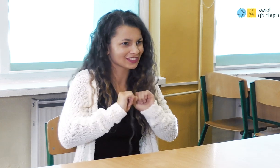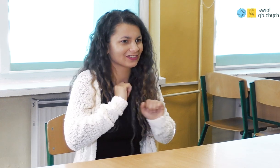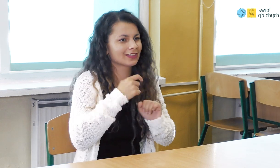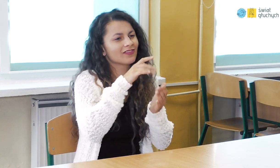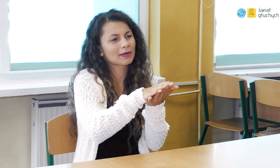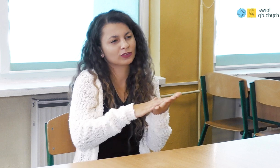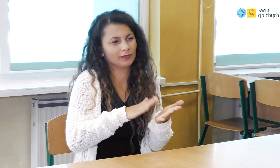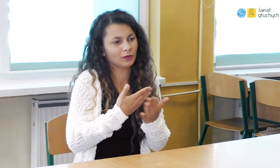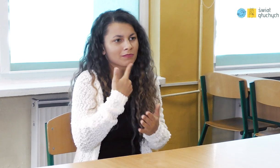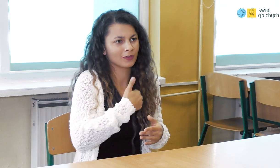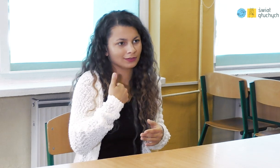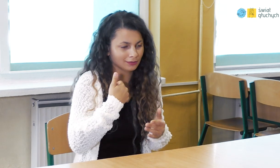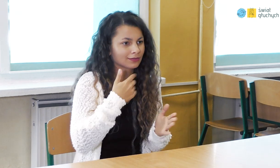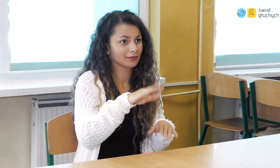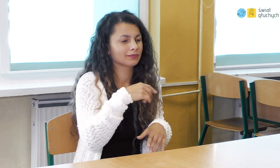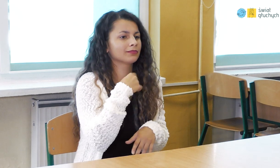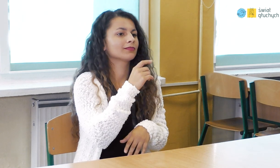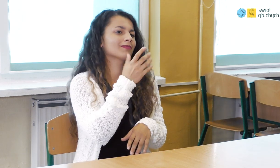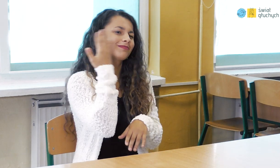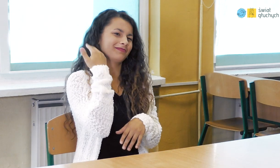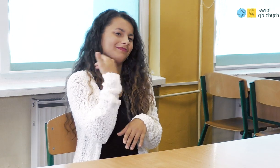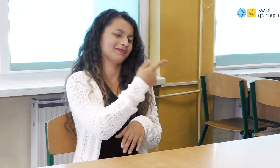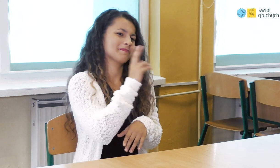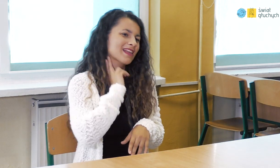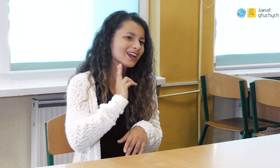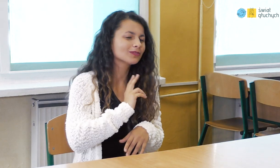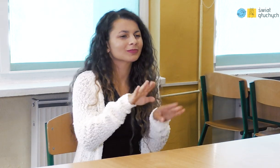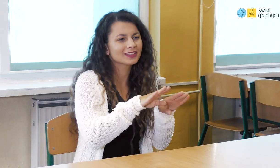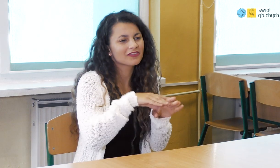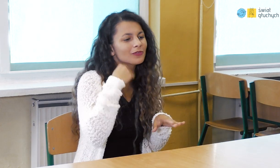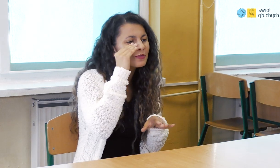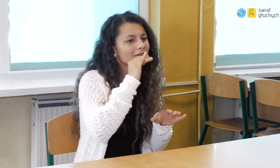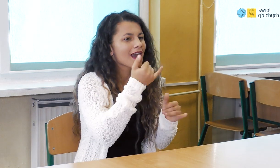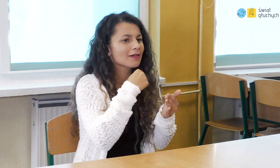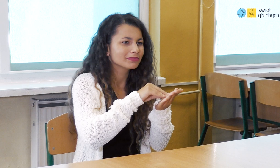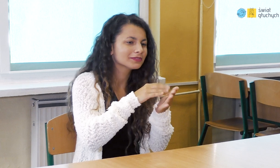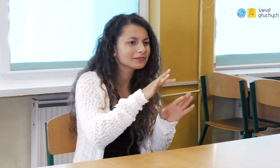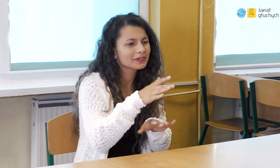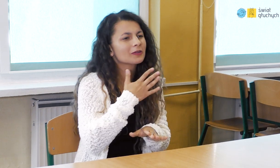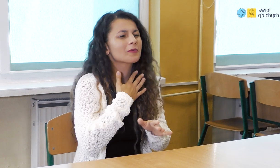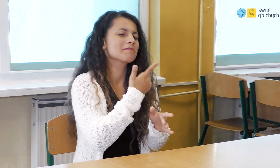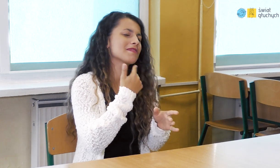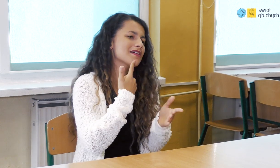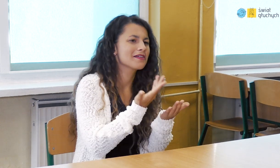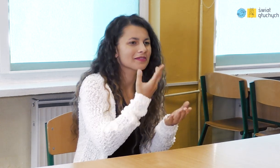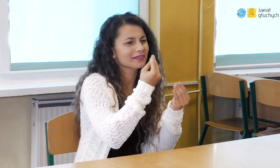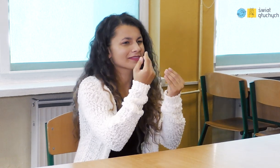Ćwiczyłam dużo, np pisząc wypracowania z języka polskiego. W gimnazjum, podstawówce uczyłam się trochę pisać, ale czułam, że to było za mało.